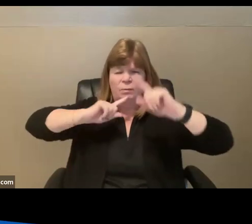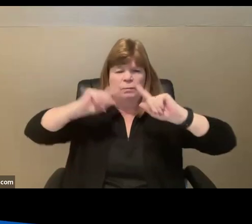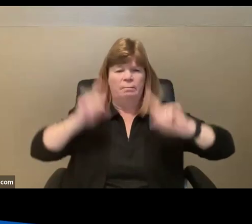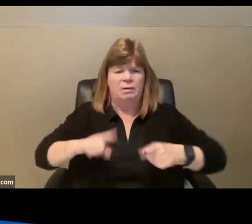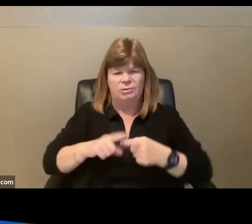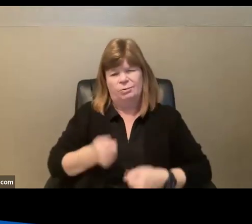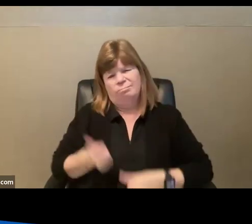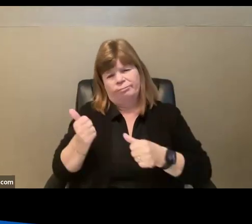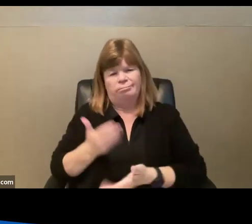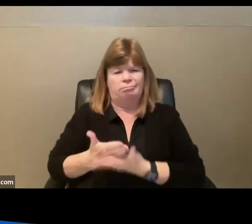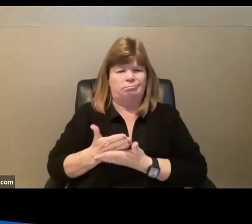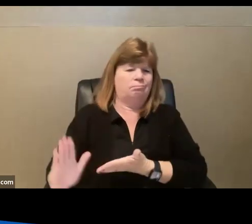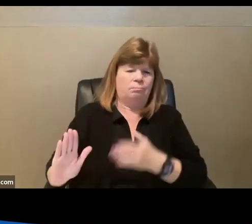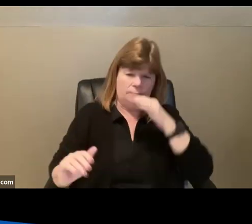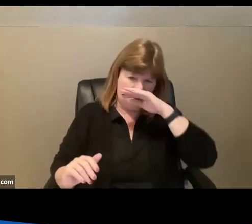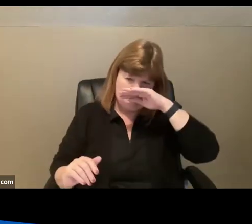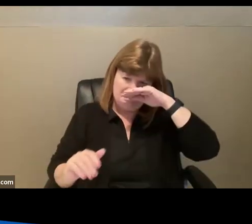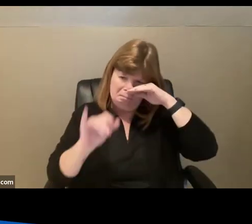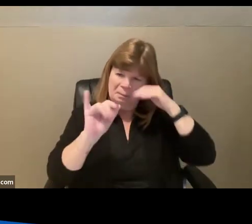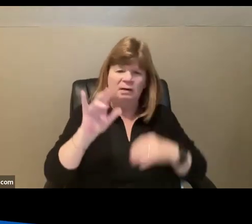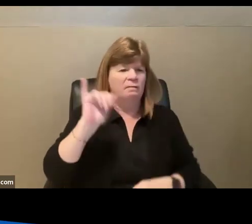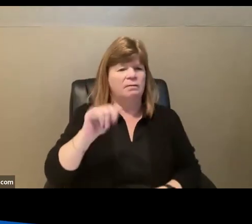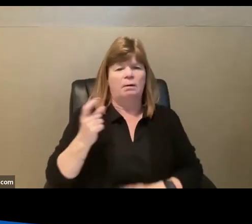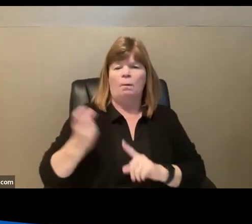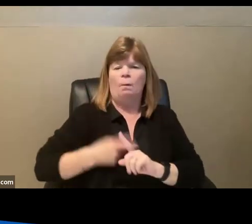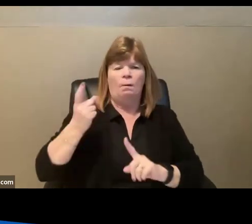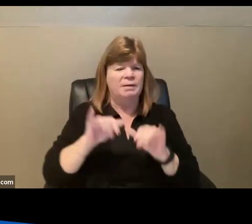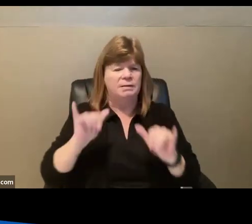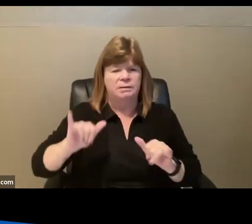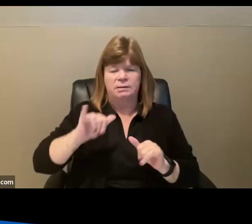deshacernos de él de inmediato. Pero si el sistema nervioso autónomo se ve afectado, eso podría no